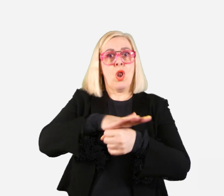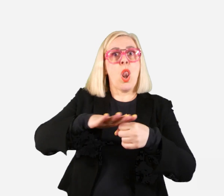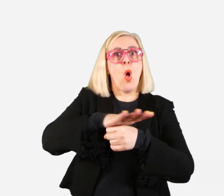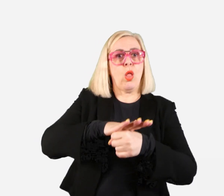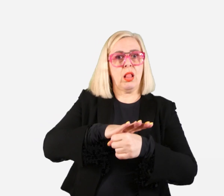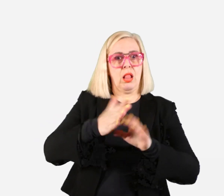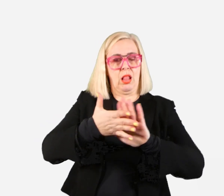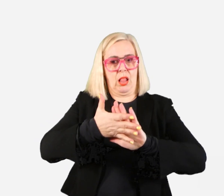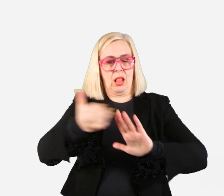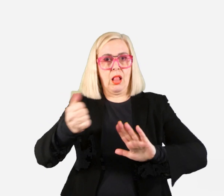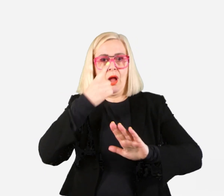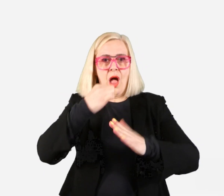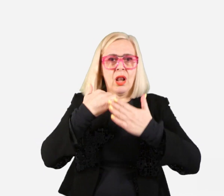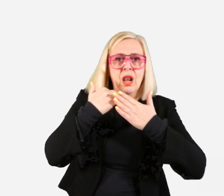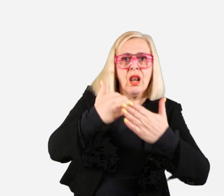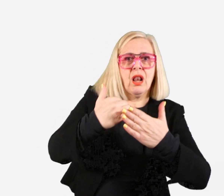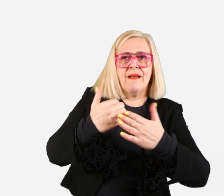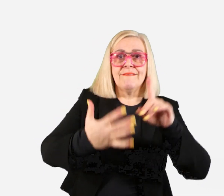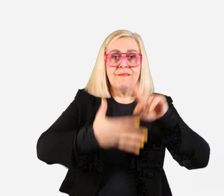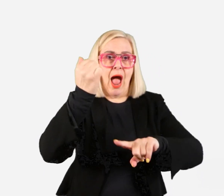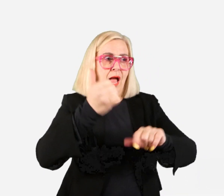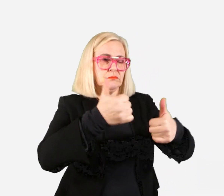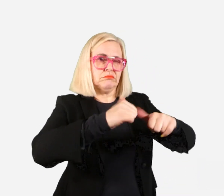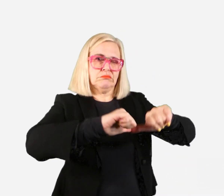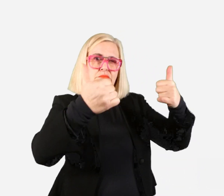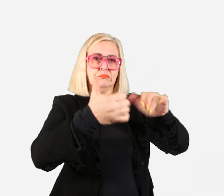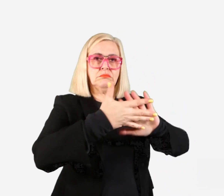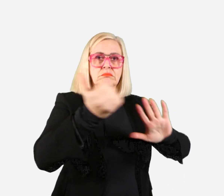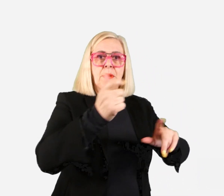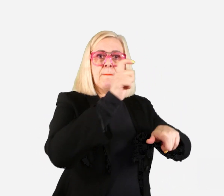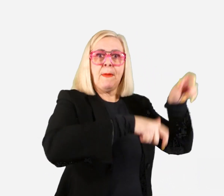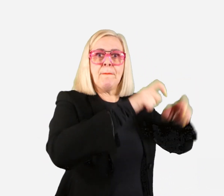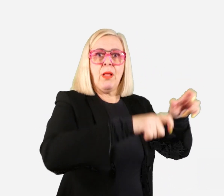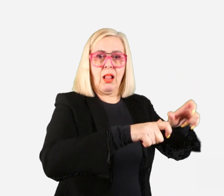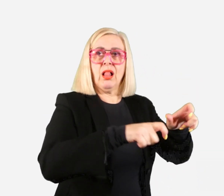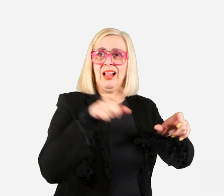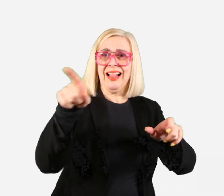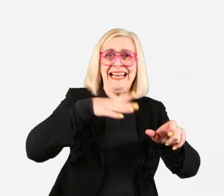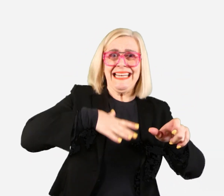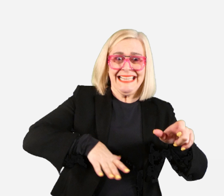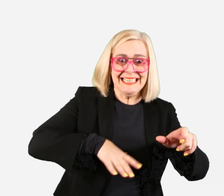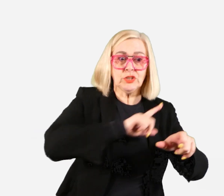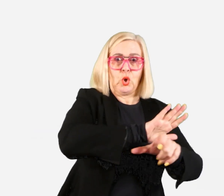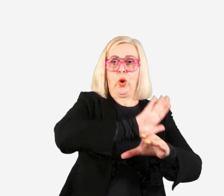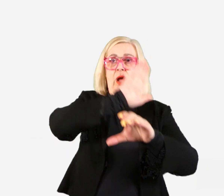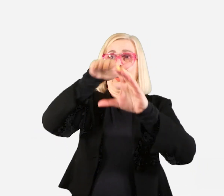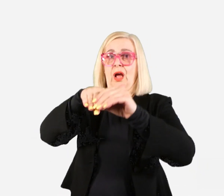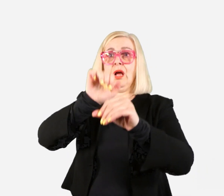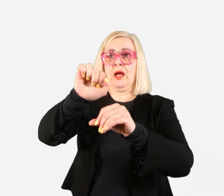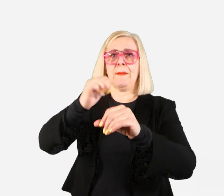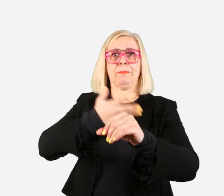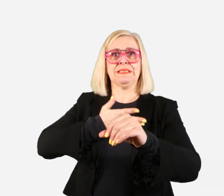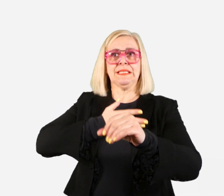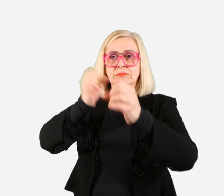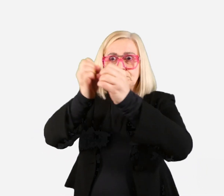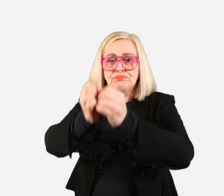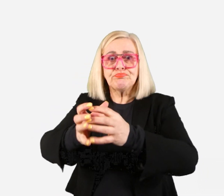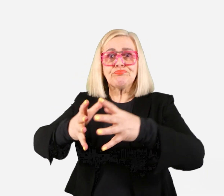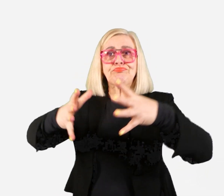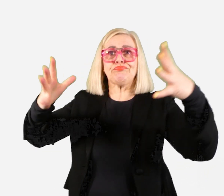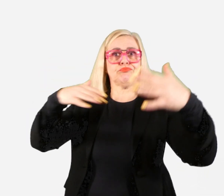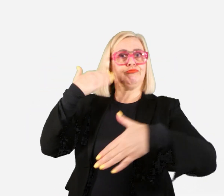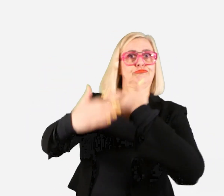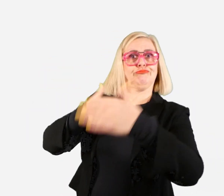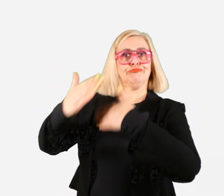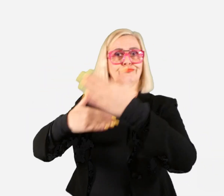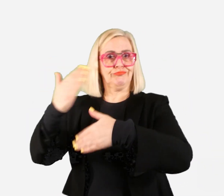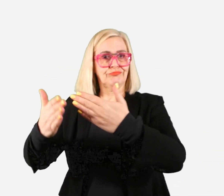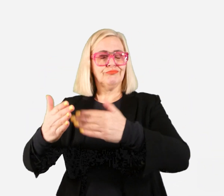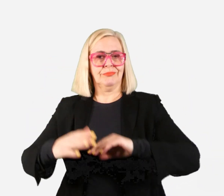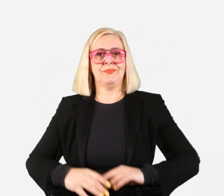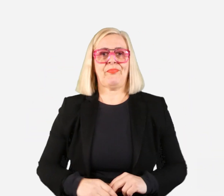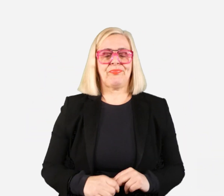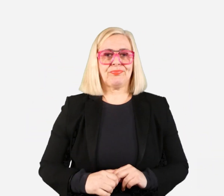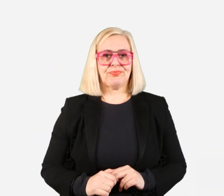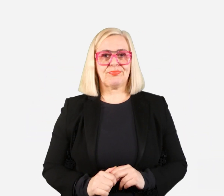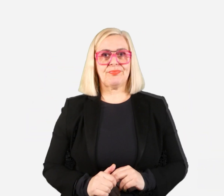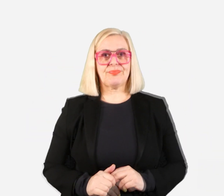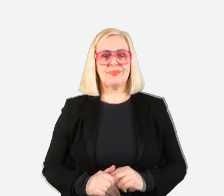Gall ein harbenigwyr lleol eich cynorthwyo i ddod o hyd i'r dalent rydych yn chwilio amdani i dyfu eich busnes.